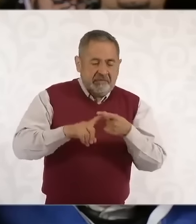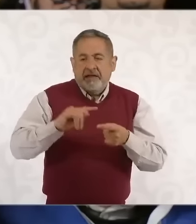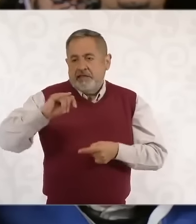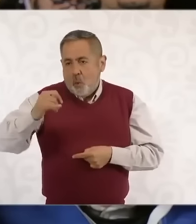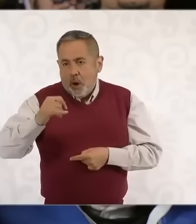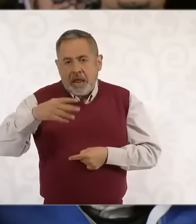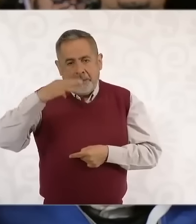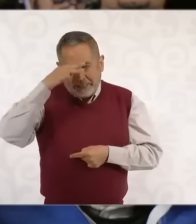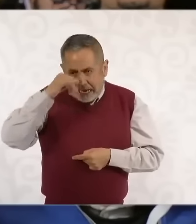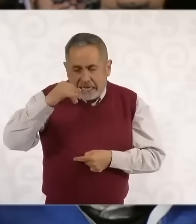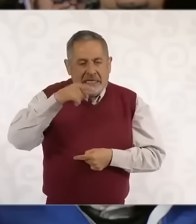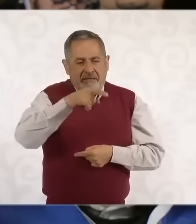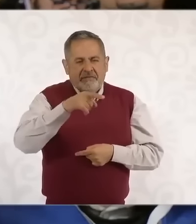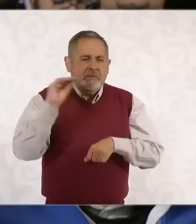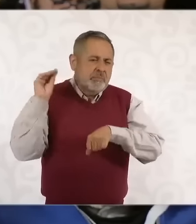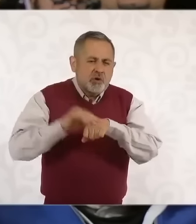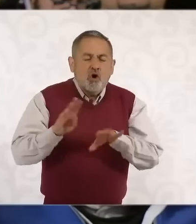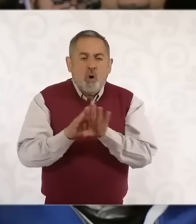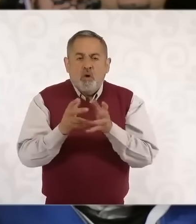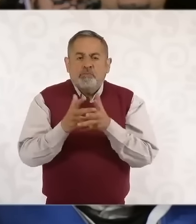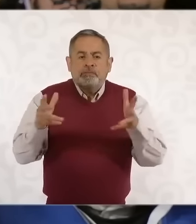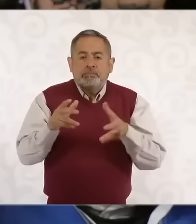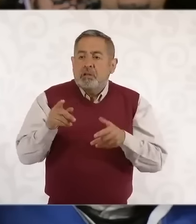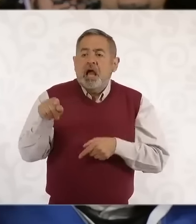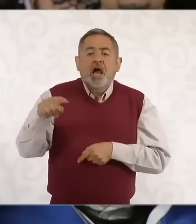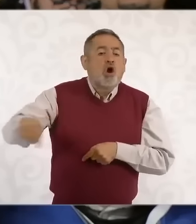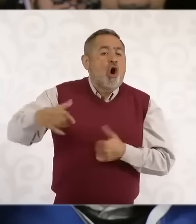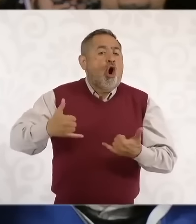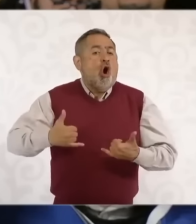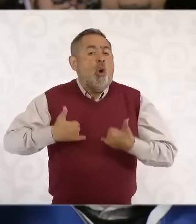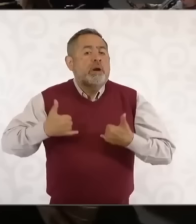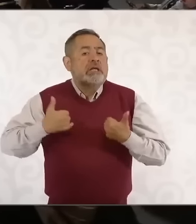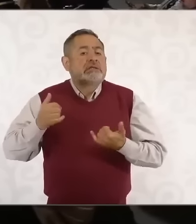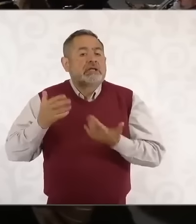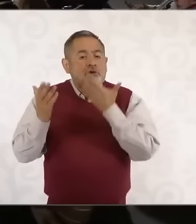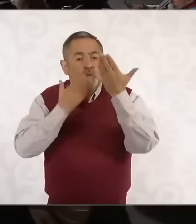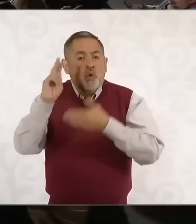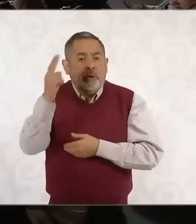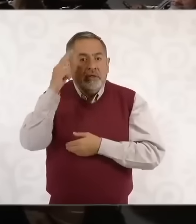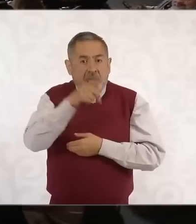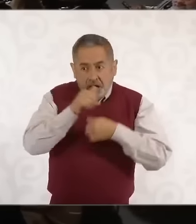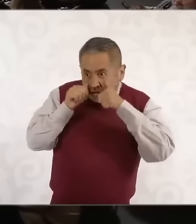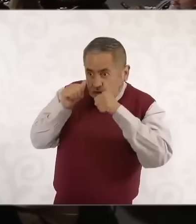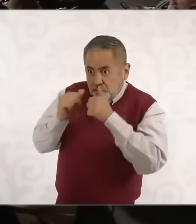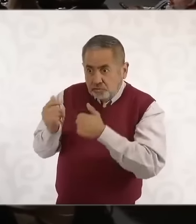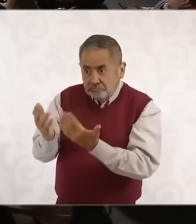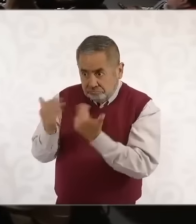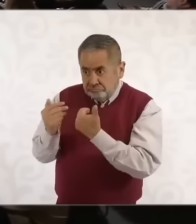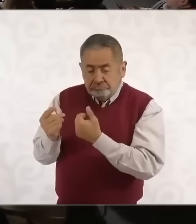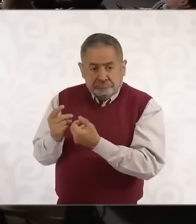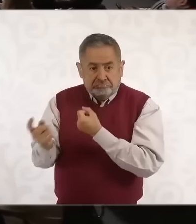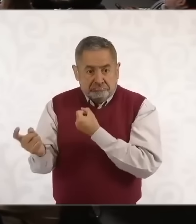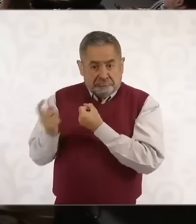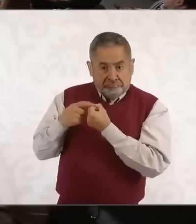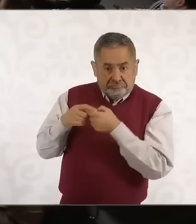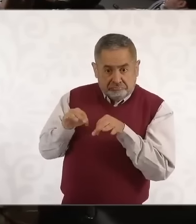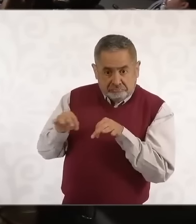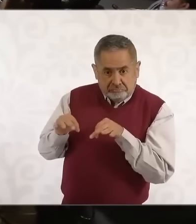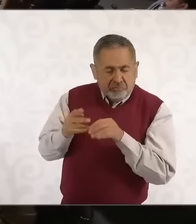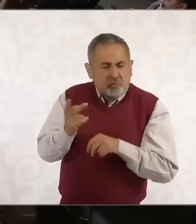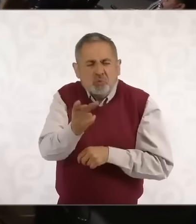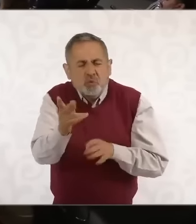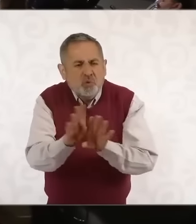empresa tomará en cuenta para su expansión a jóvenes universitarios mexicanos? Adelante.